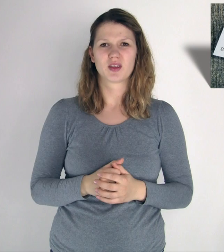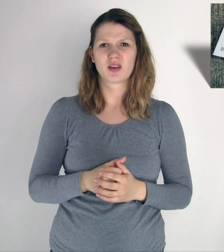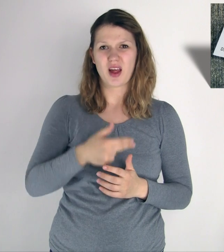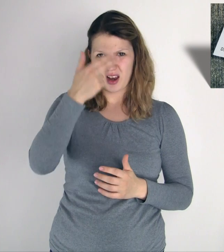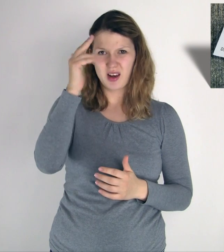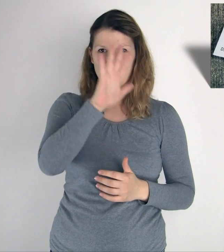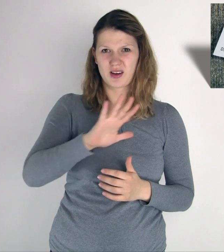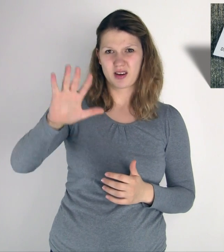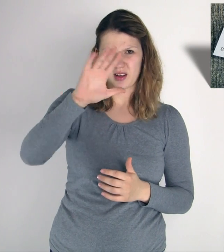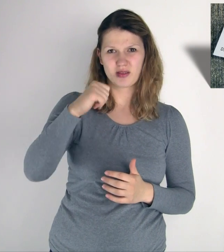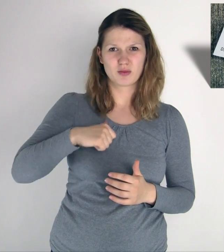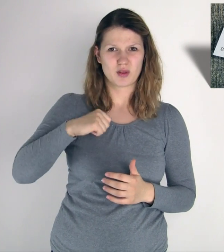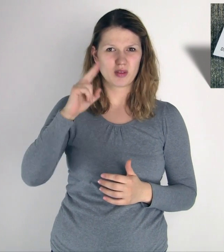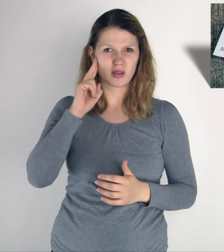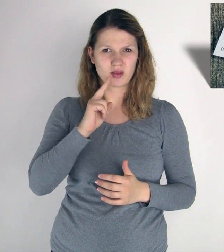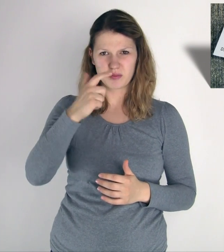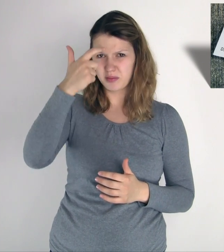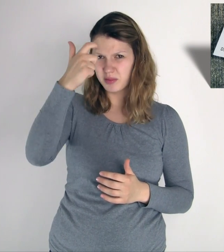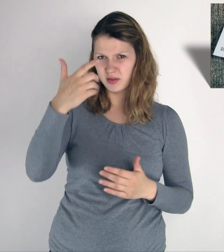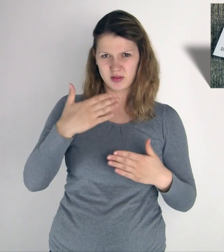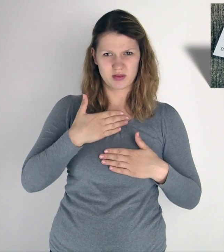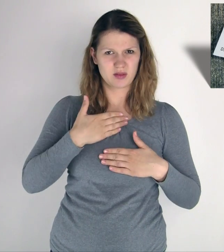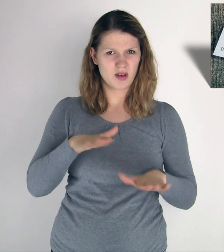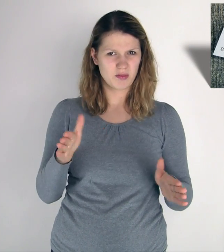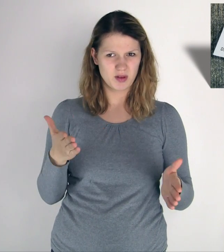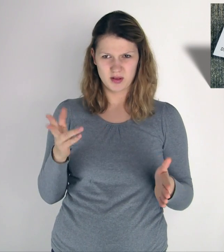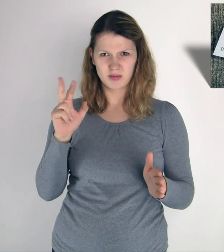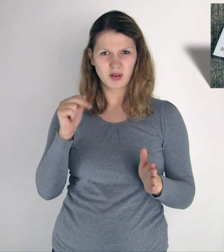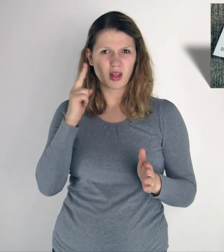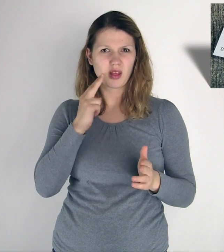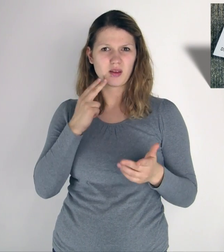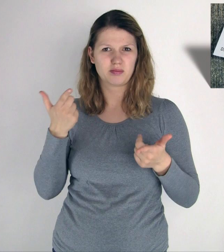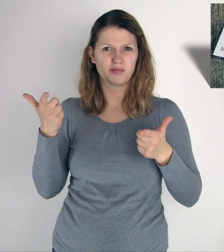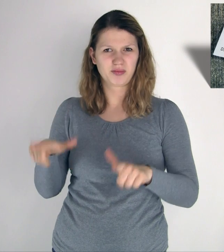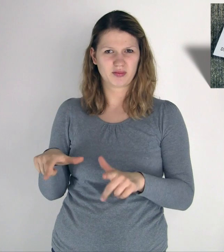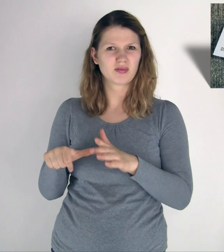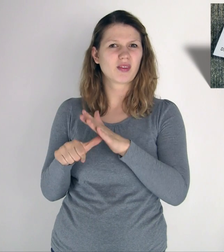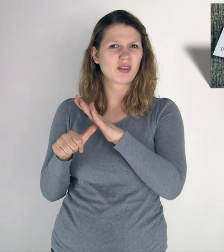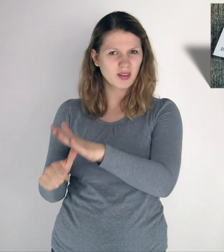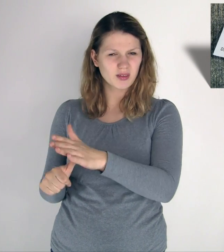Lietuvos kurtieji dėl to pyksta, yra nepatenkinti, kadangi šie verlsininkai žemina kurčiuosius.